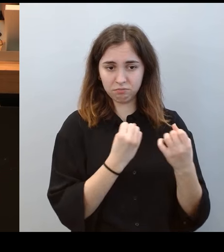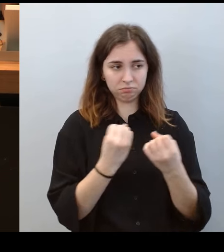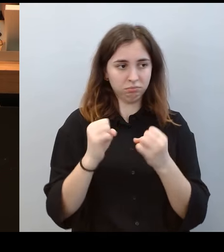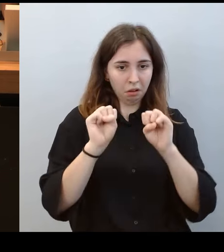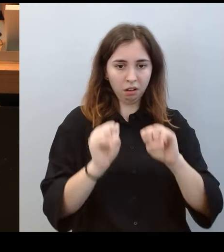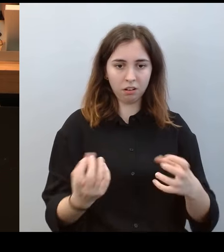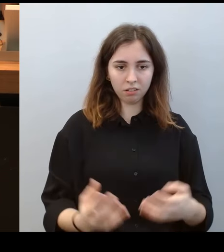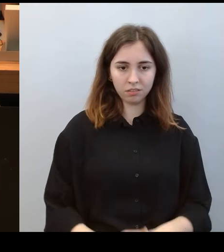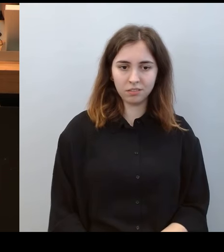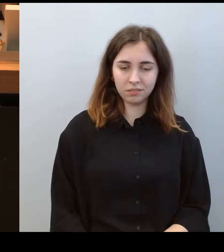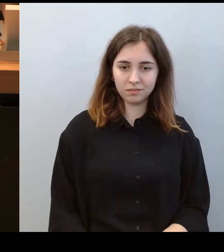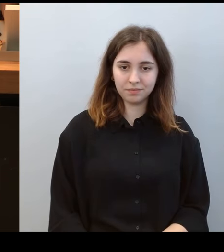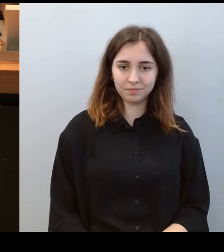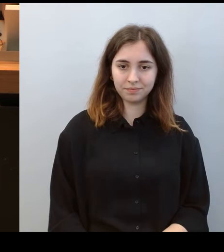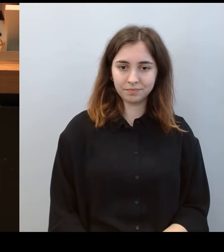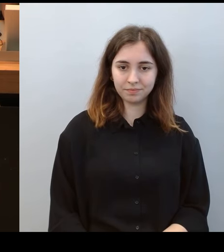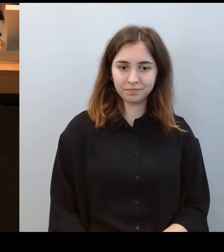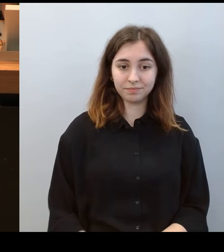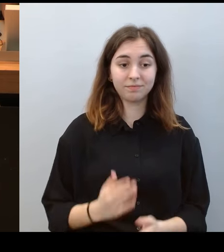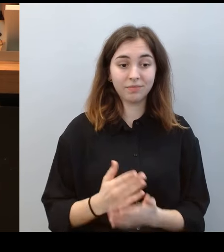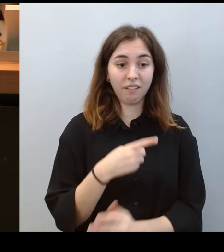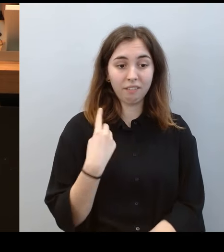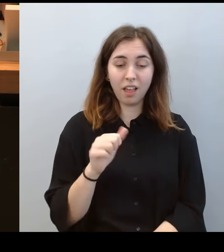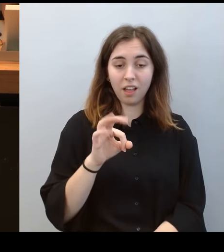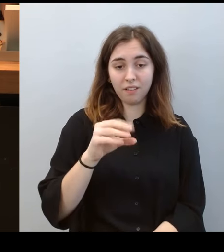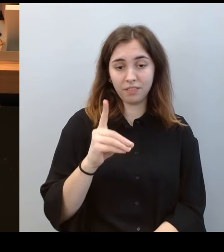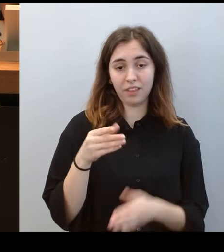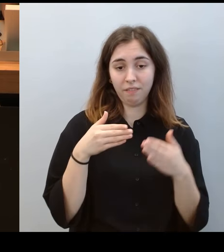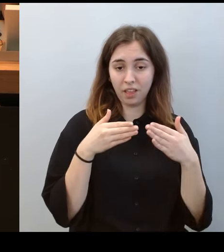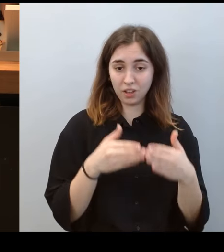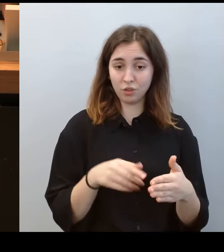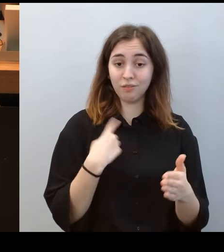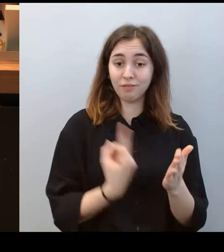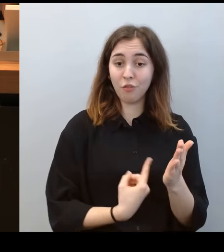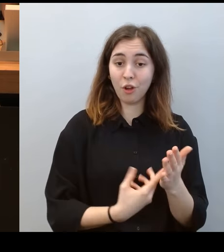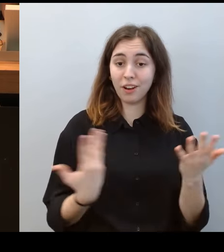Wir als AfD-Fraktion fordern deshalb einen pragmatischen Umweltschutz, der